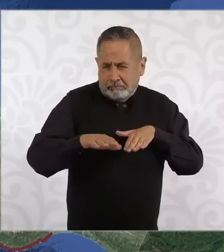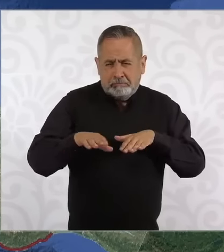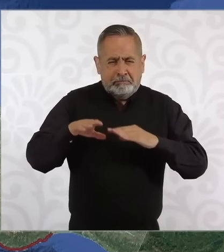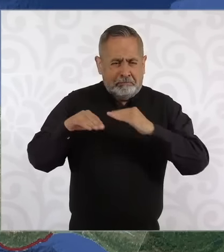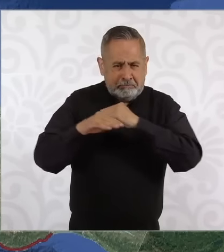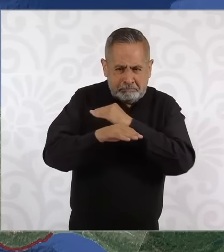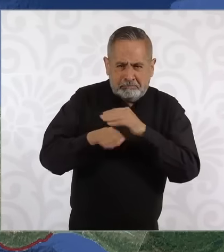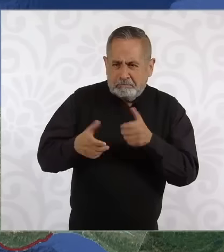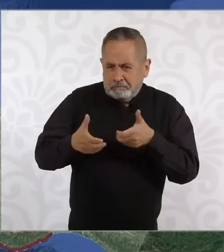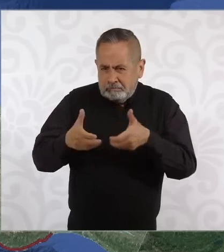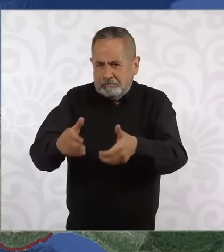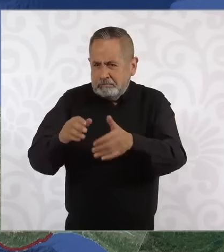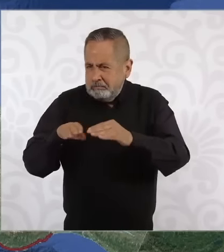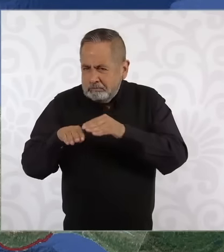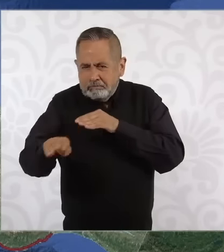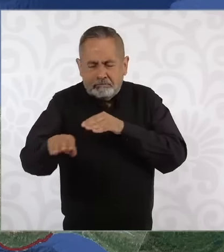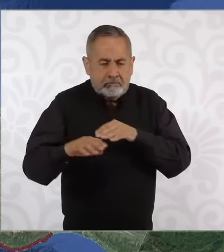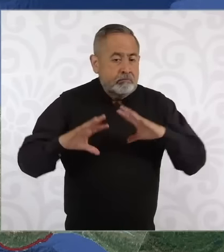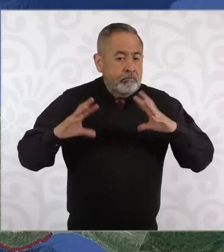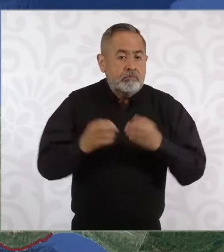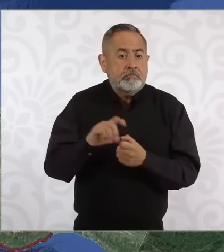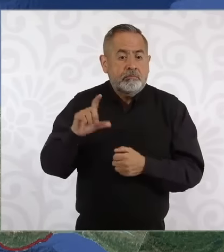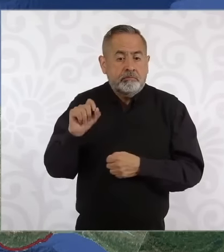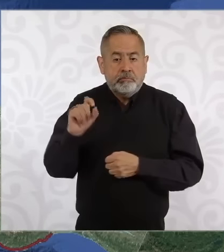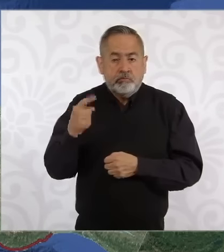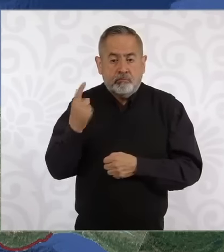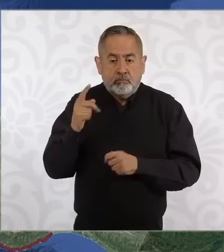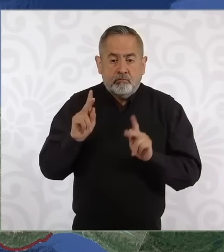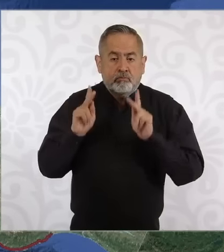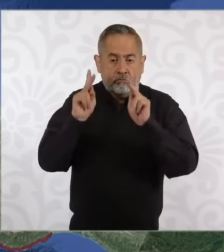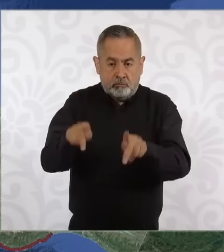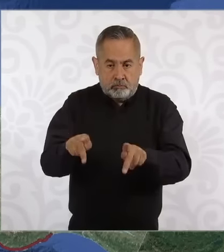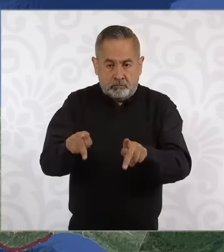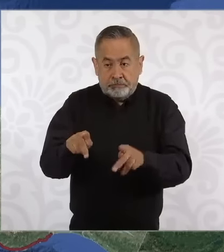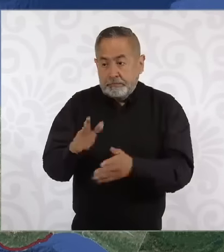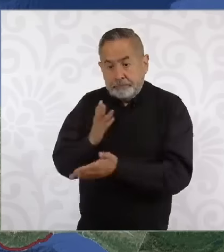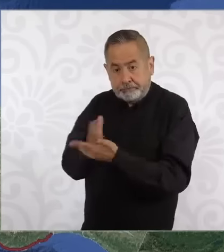y la intervención en 21 puentes. Y esto no incluye el programa Lázaro Cárdenas,